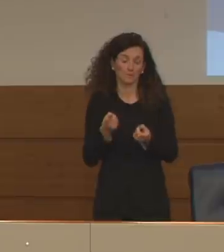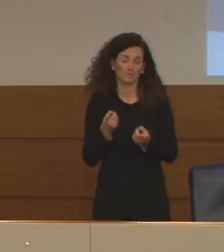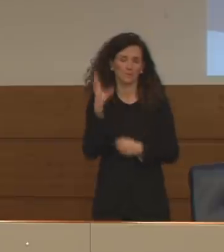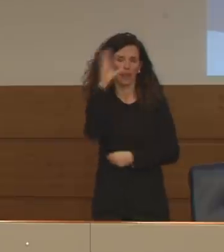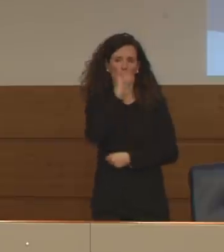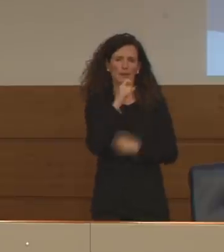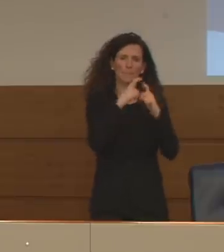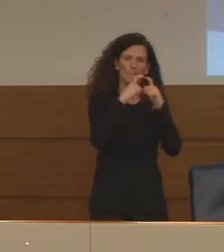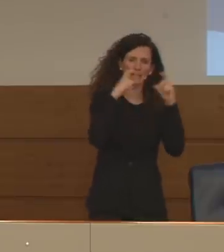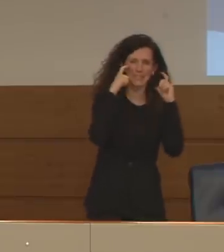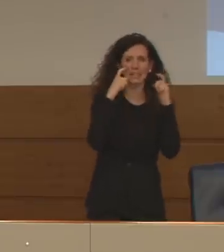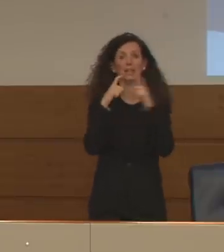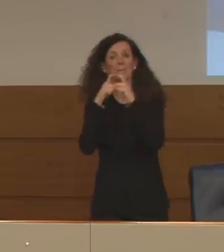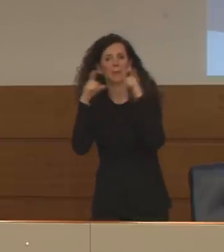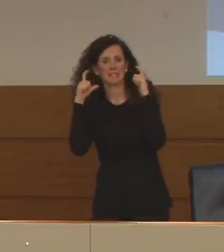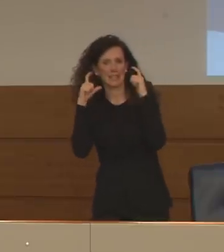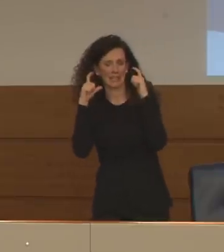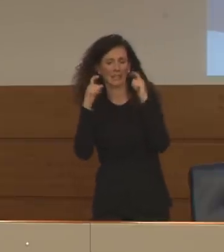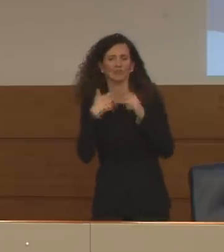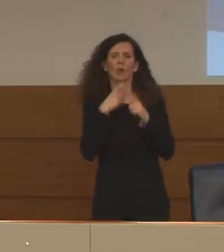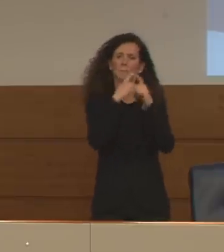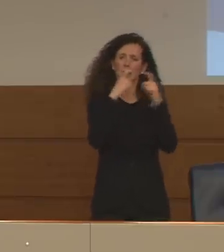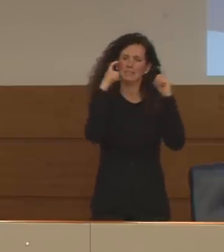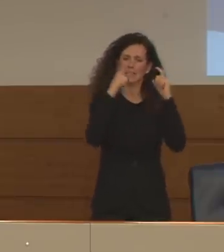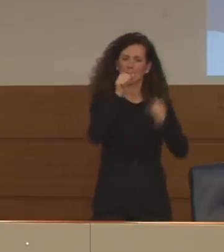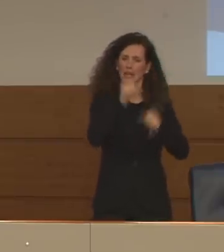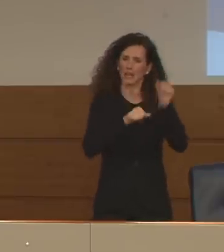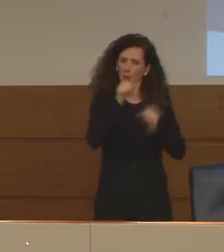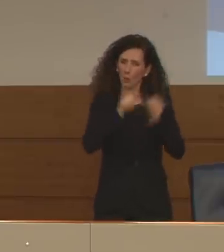le mascherine chirurgiche e quelle che vanno negli ospedali che sono le famose e